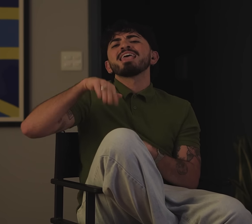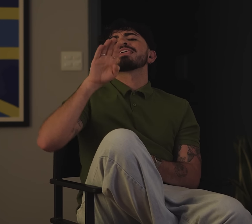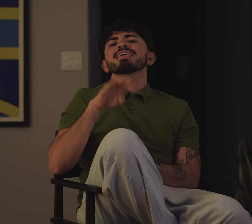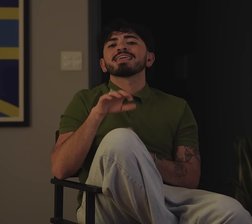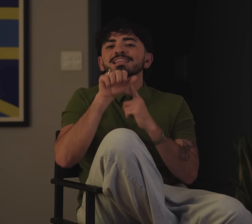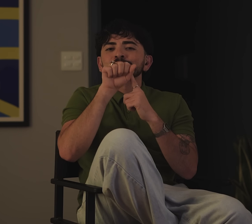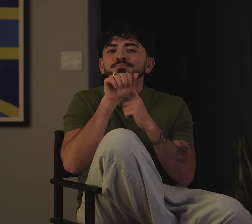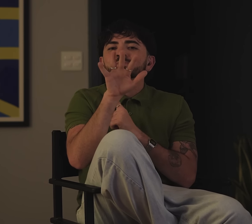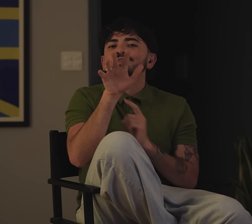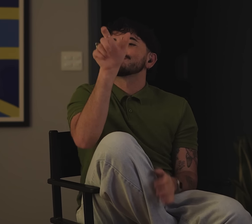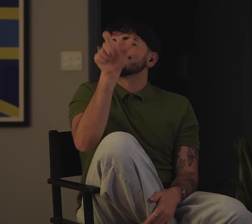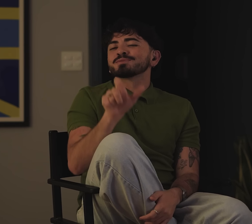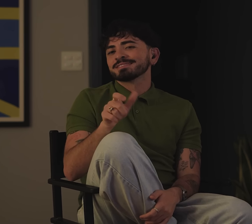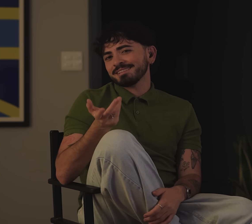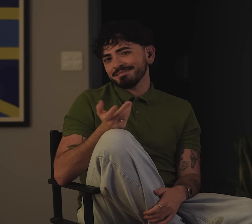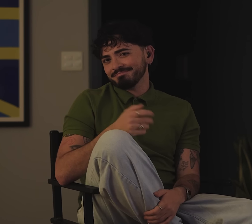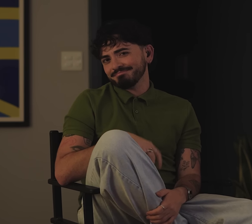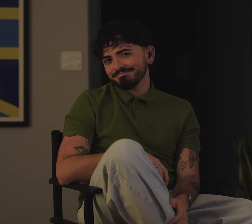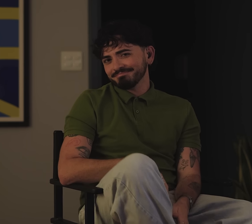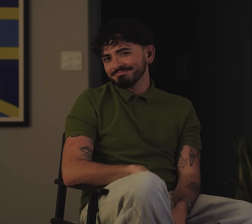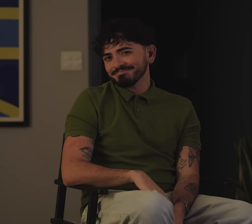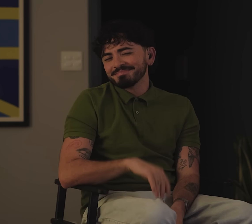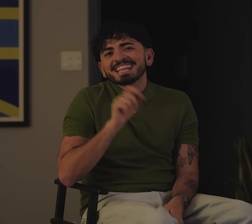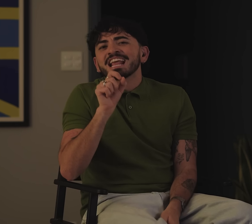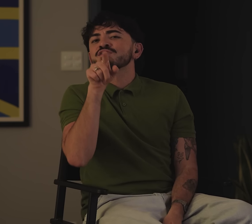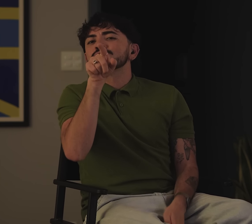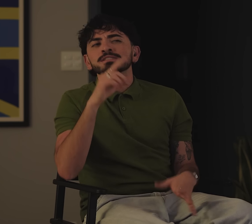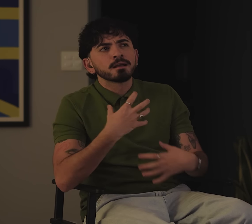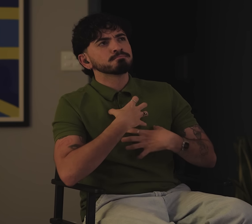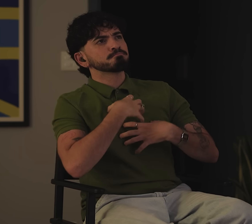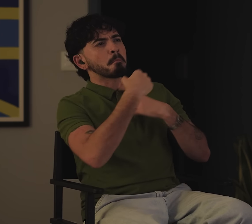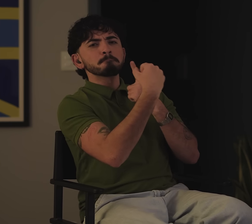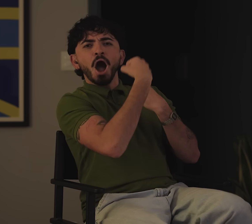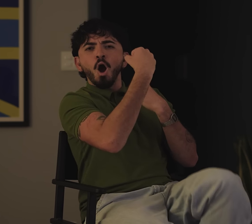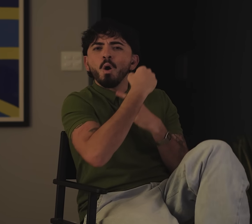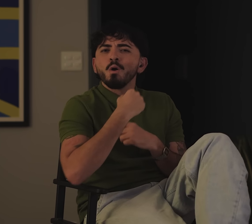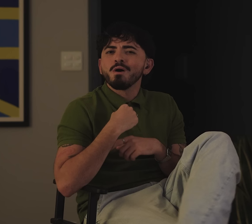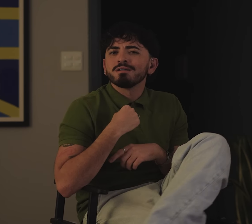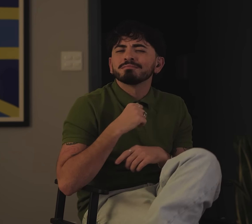Quem te inspirou? O que te impactou para você ser quem é?